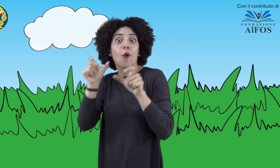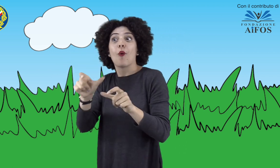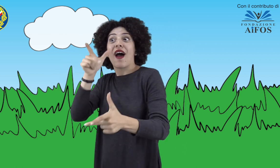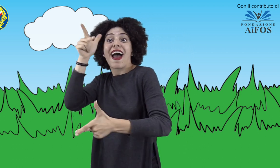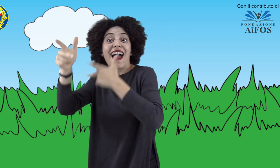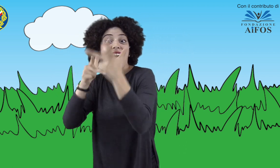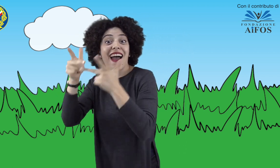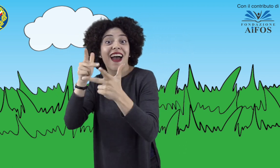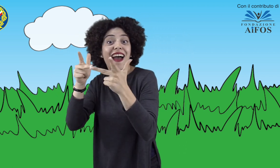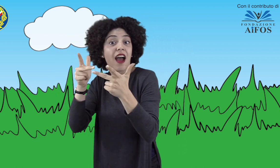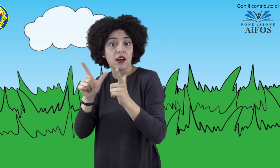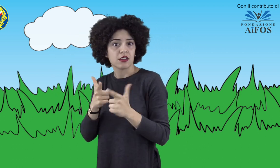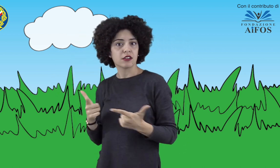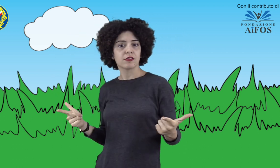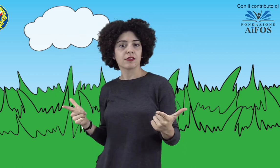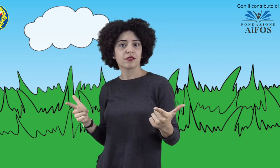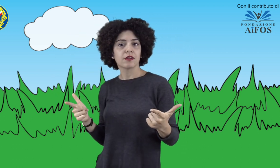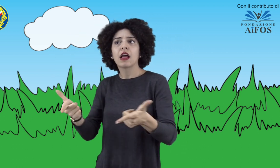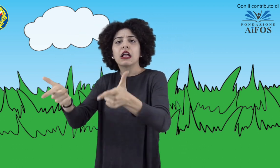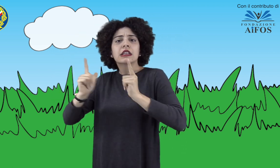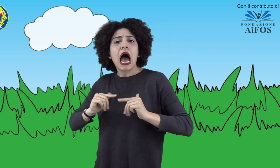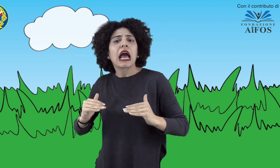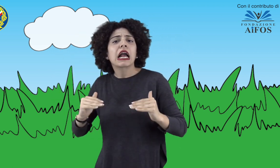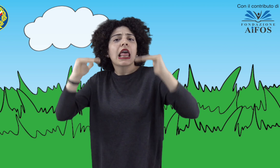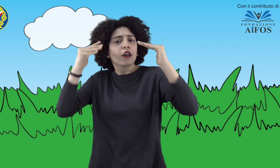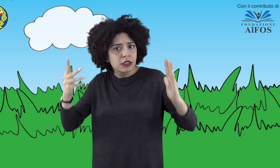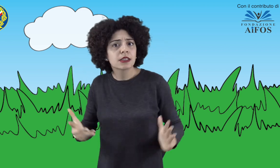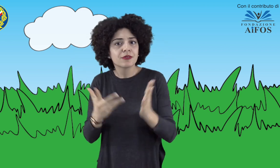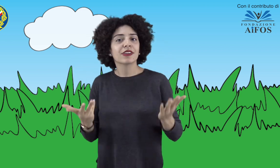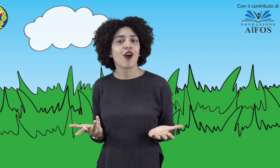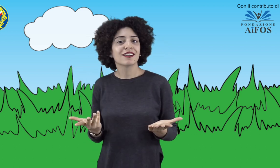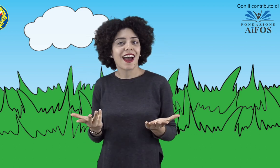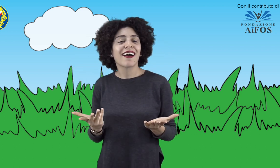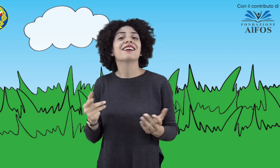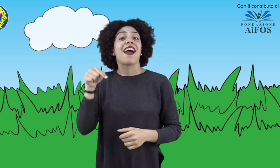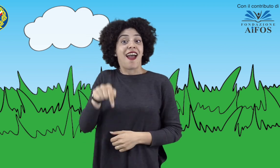in lingua dei segni? No, non ce ne sono. E questo crea grandi difficoltà!